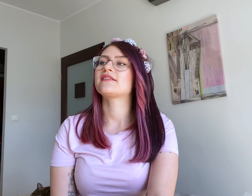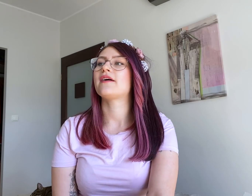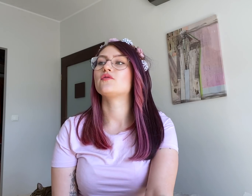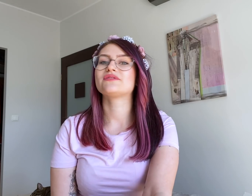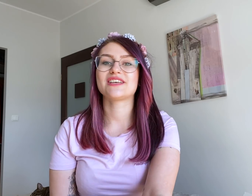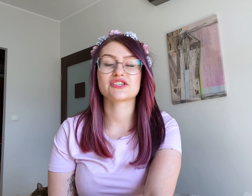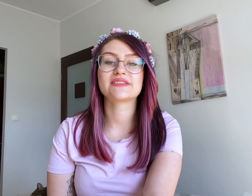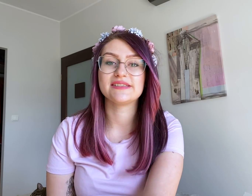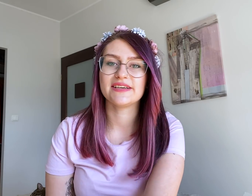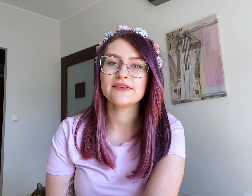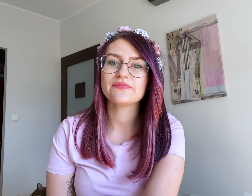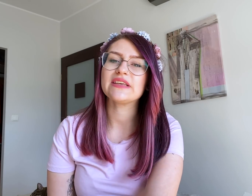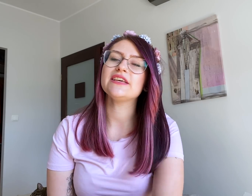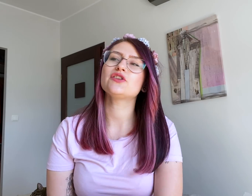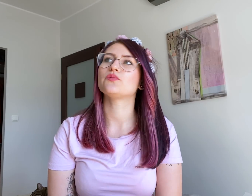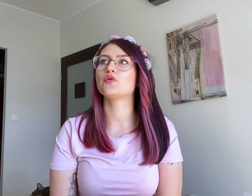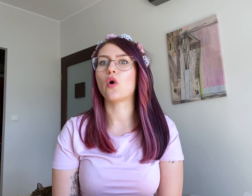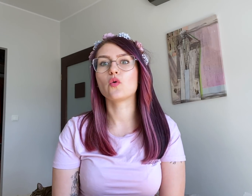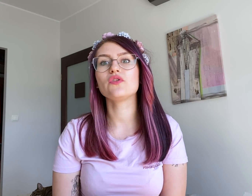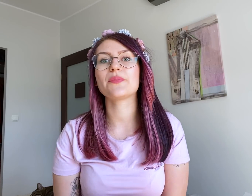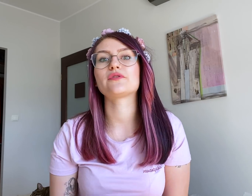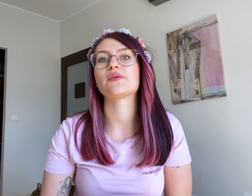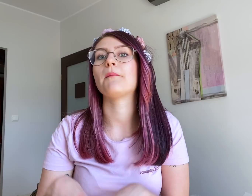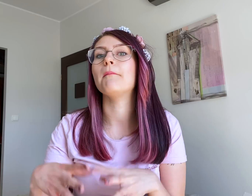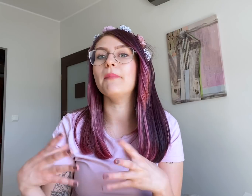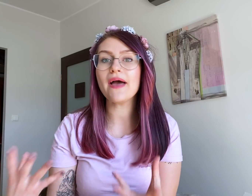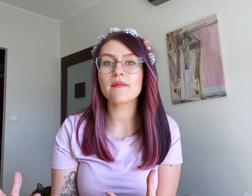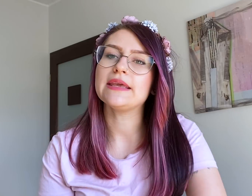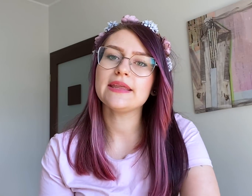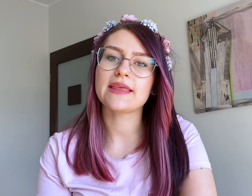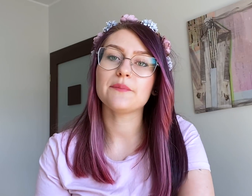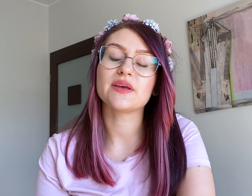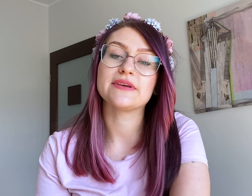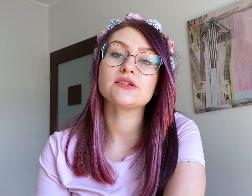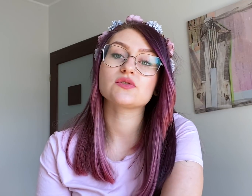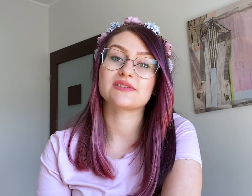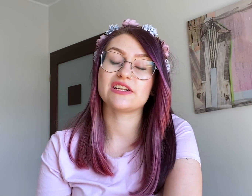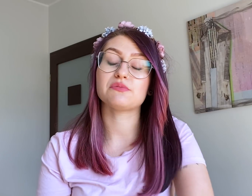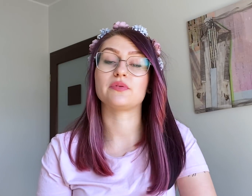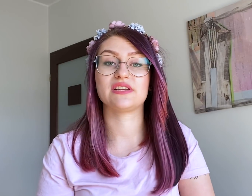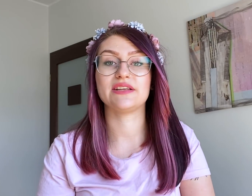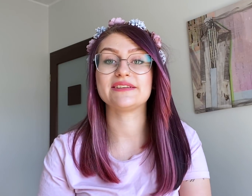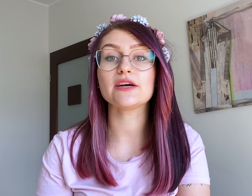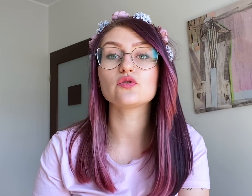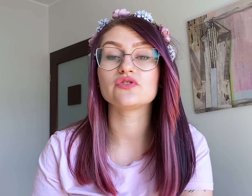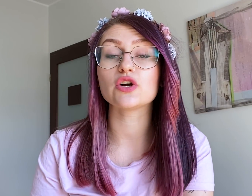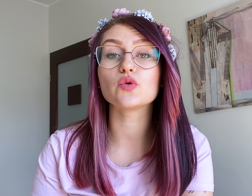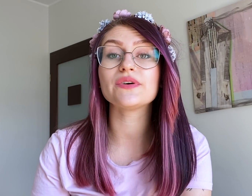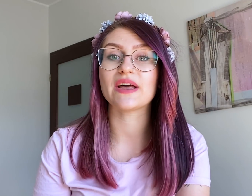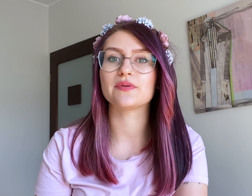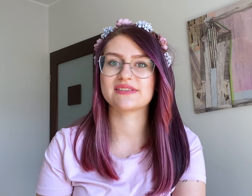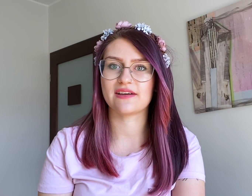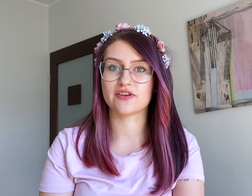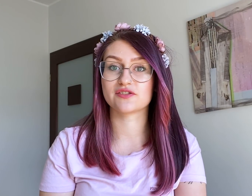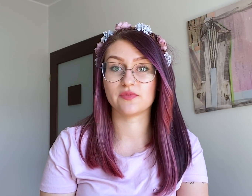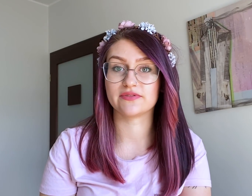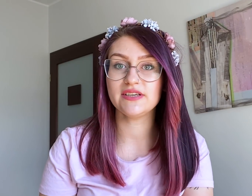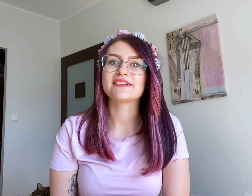Trwał też tydzień i to był ogólnie poziom B. I tam na miejscu zostaliśmy podzieleni na grupy na podstawie rozmowy.